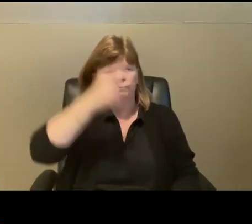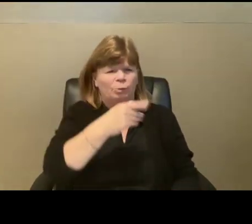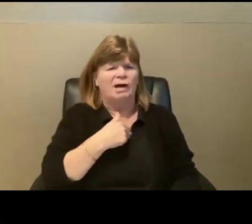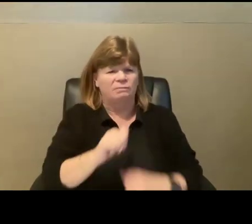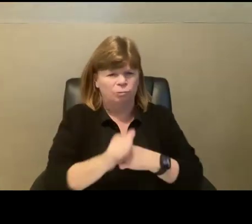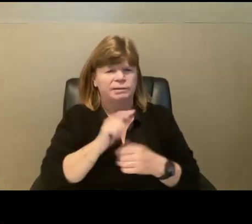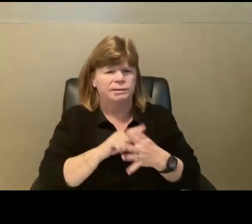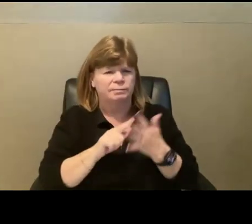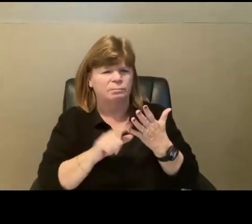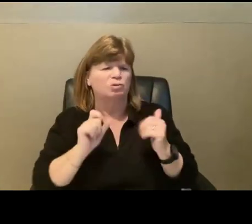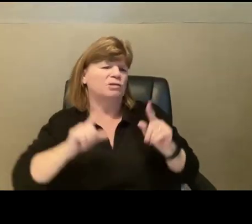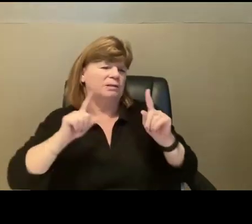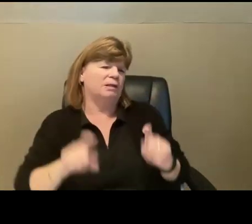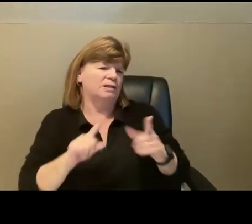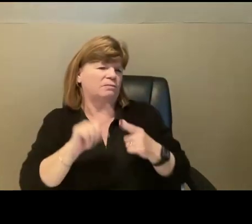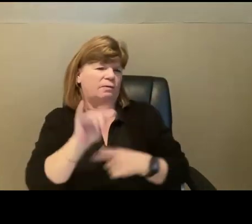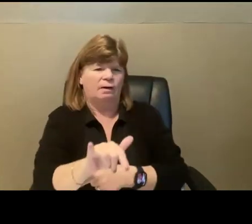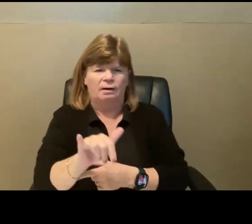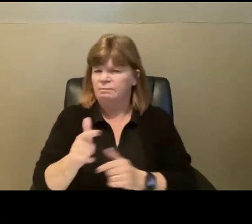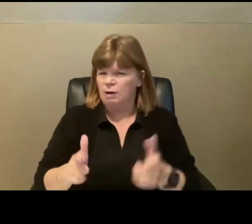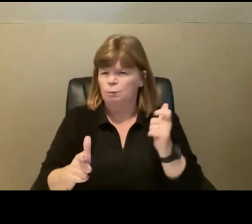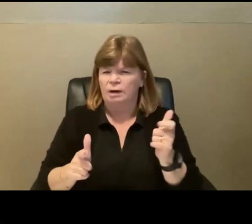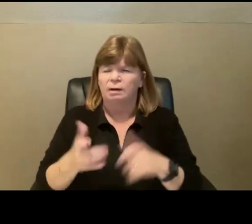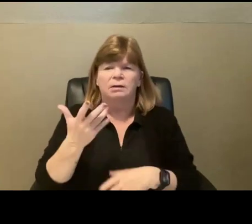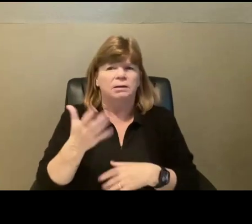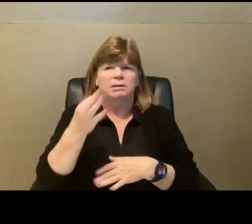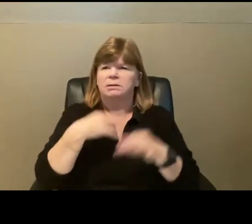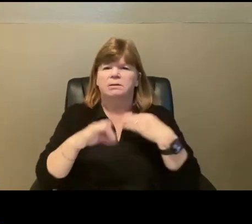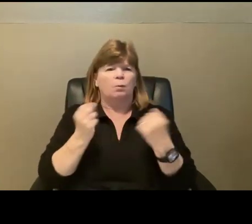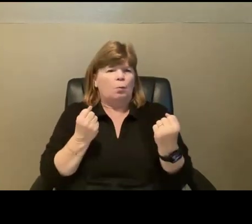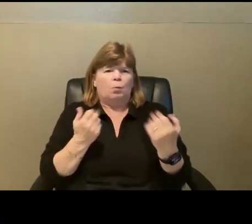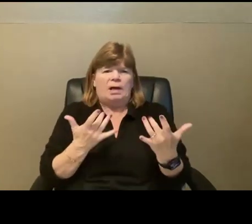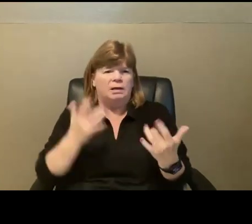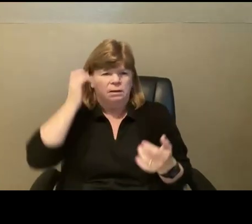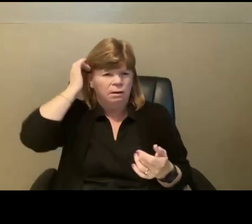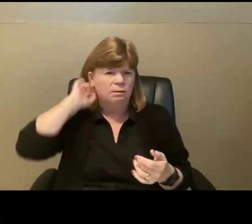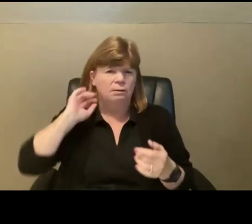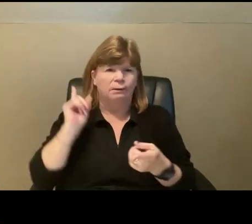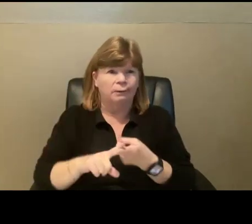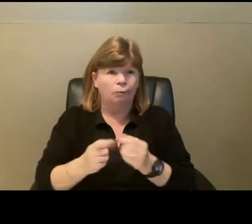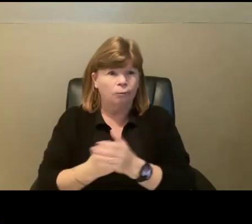Deberíamos hacer pruebas de sepsis inmediatamente en lugar de esperar a que crezca y crezca y empeore.